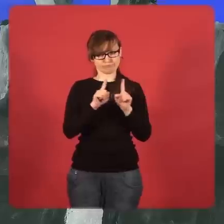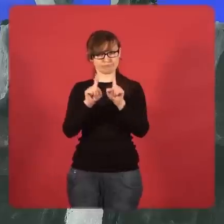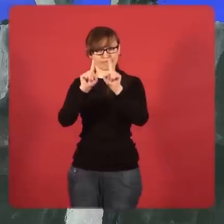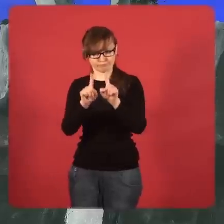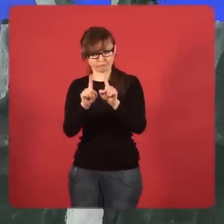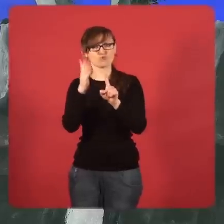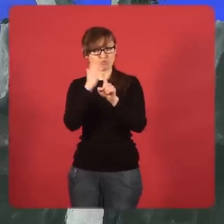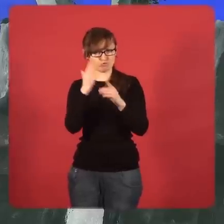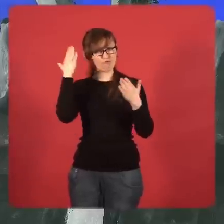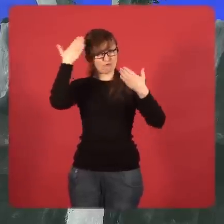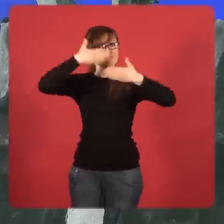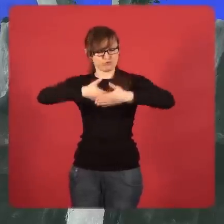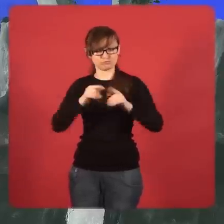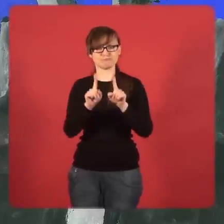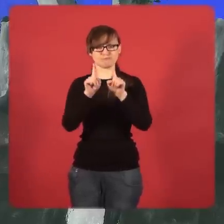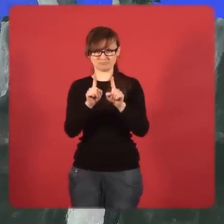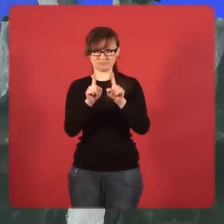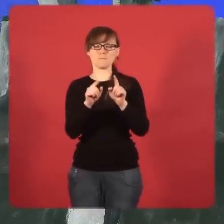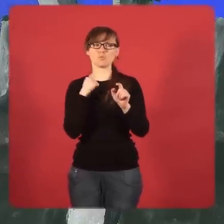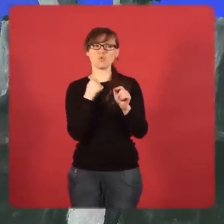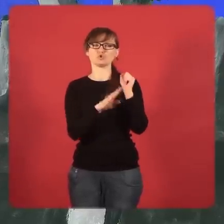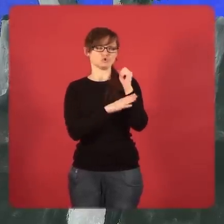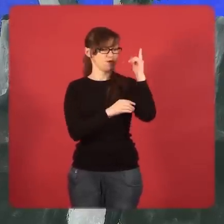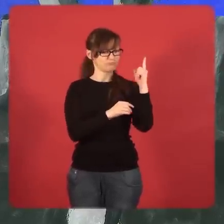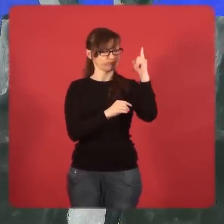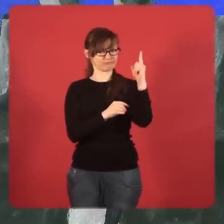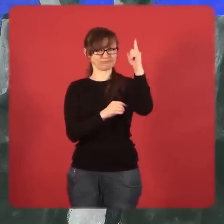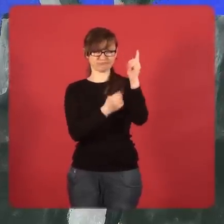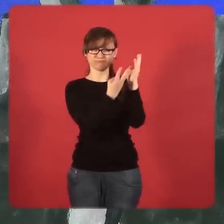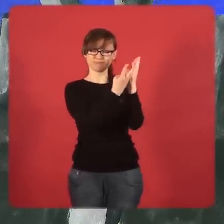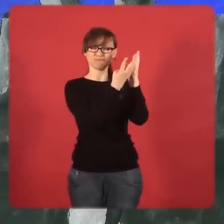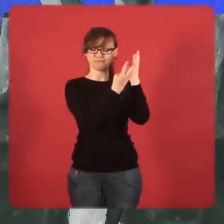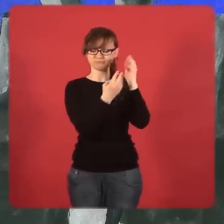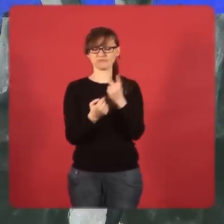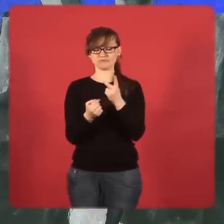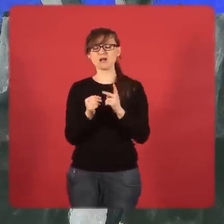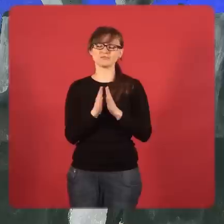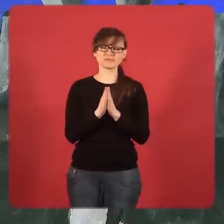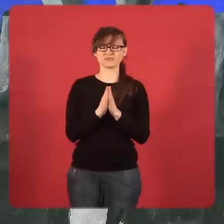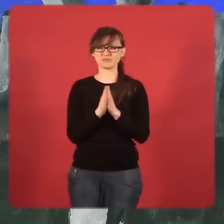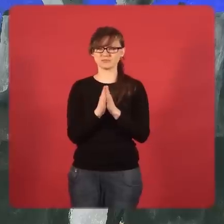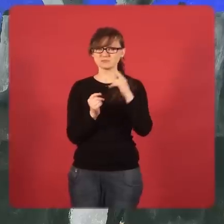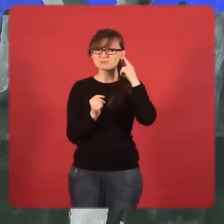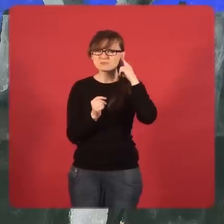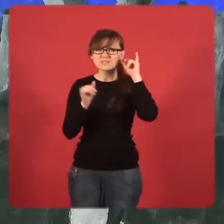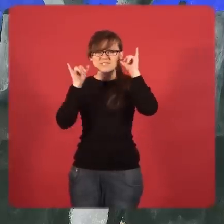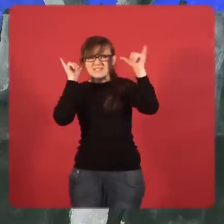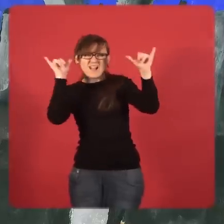Chłopcy stanęli niedaleko świeżo usypanego grobu pod trzema wielkimi, starymi drzewami - wiązami.